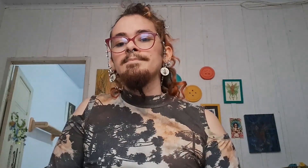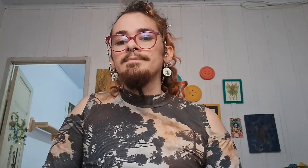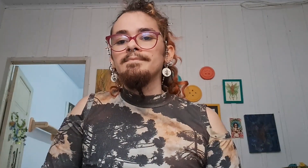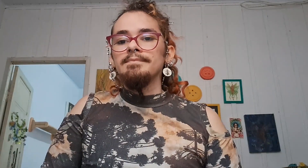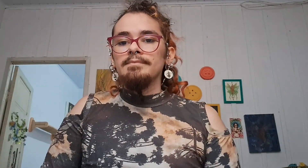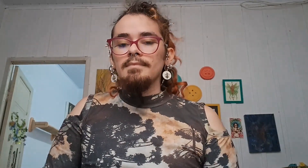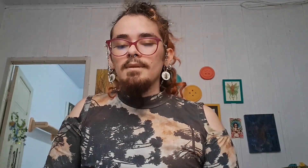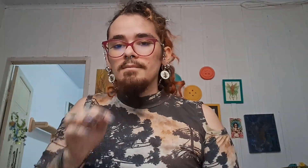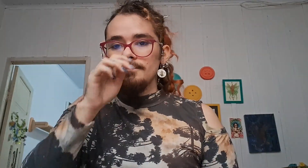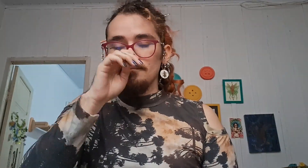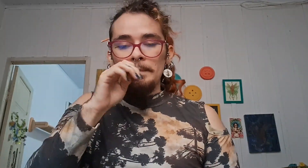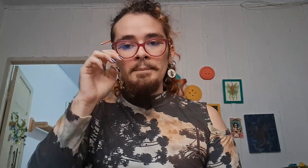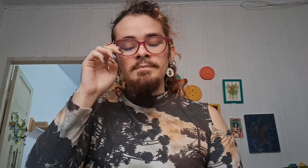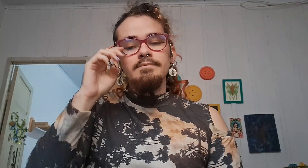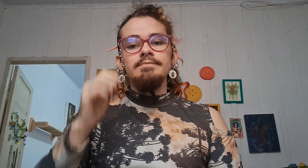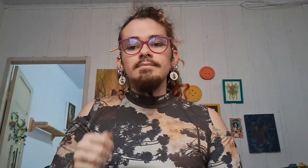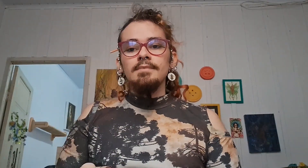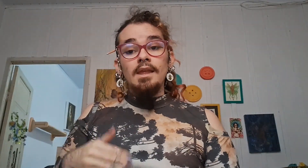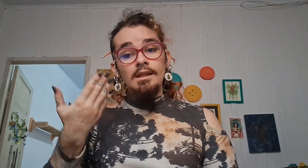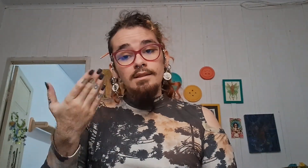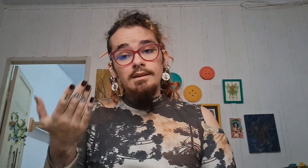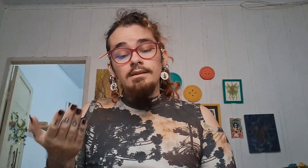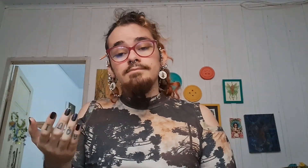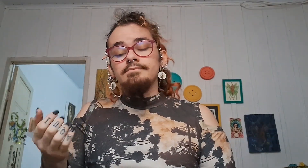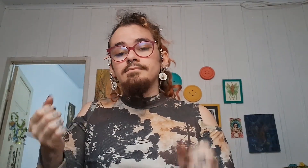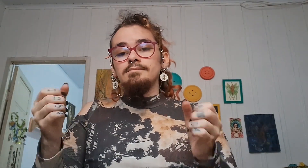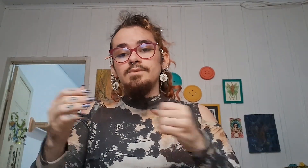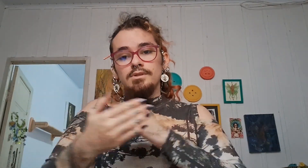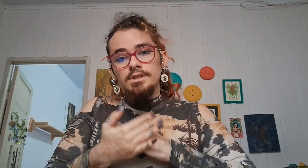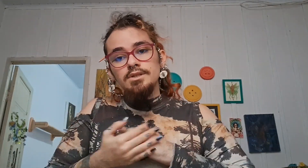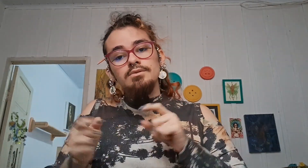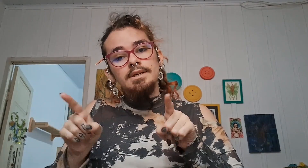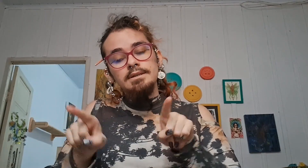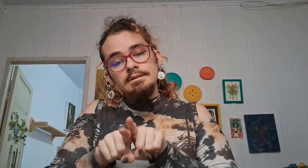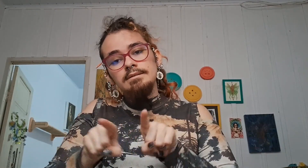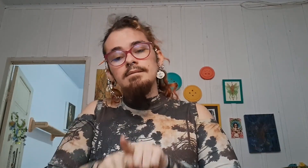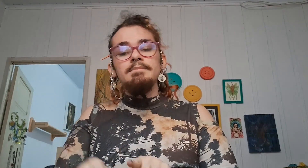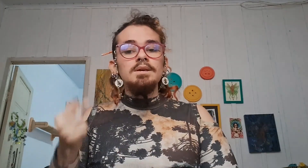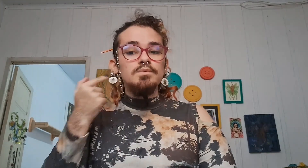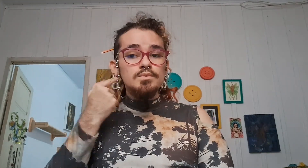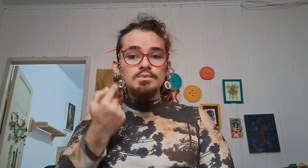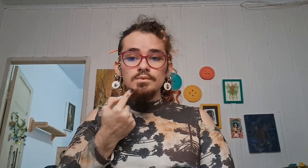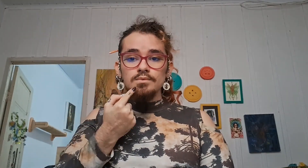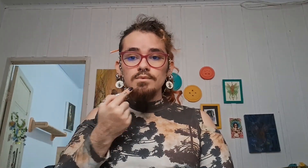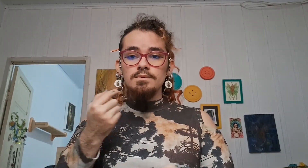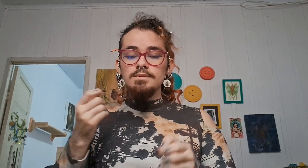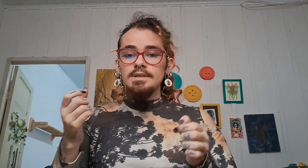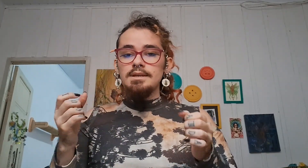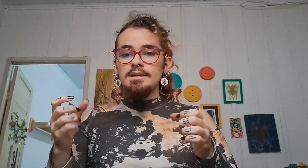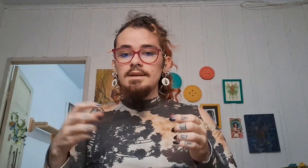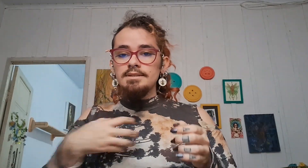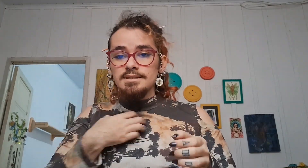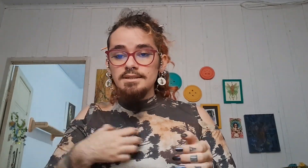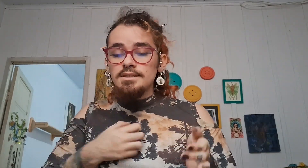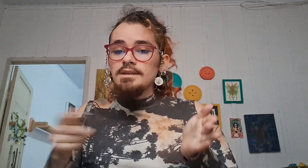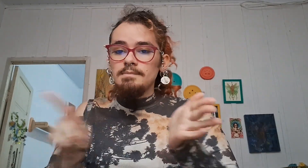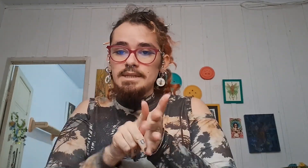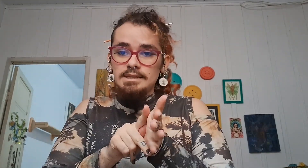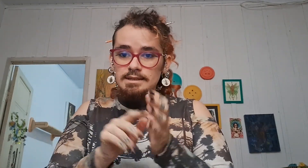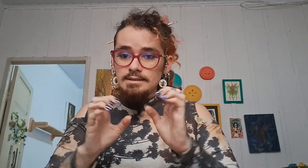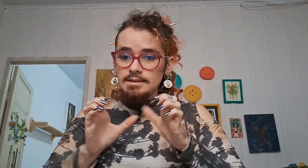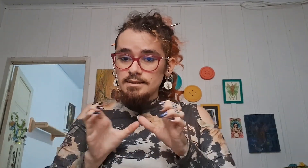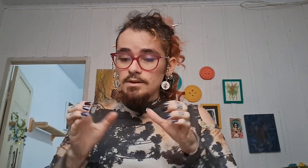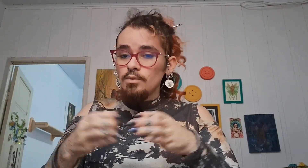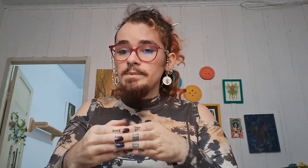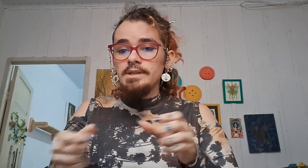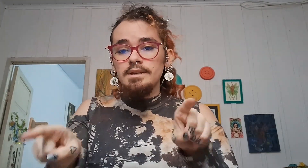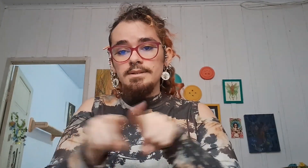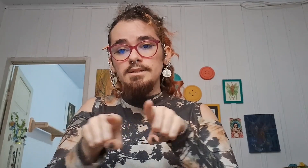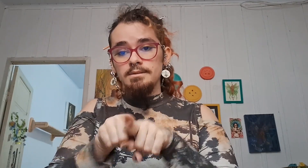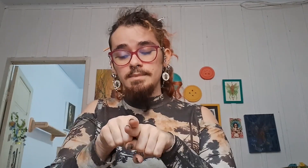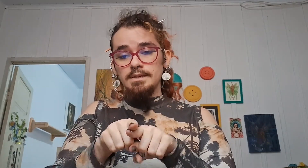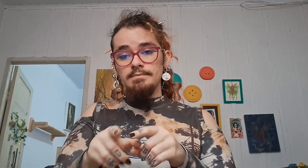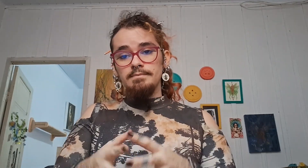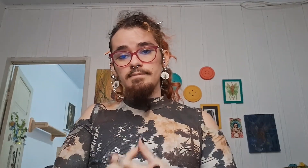e também ajudar as pessoas surdas se sentiram mais parte da comunidade